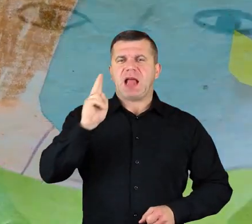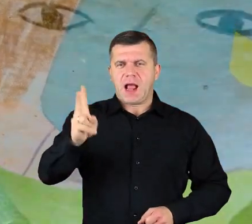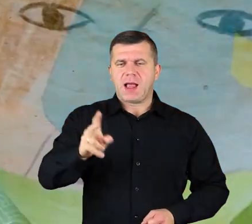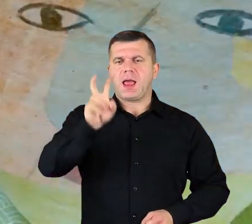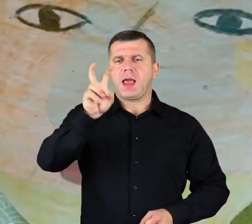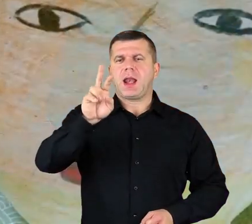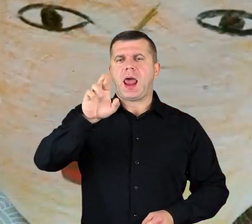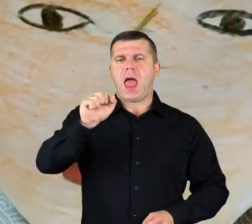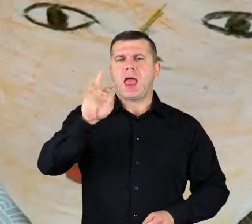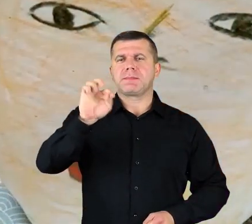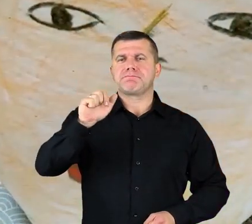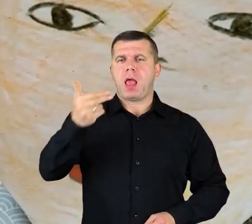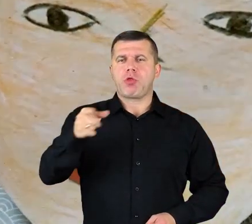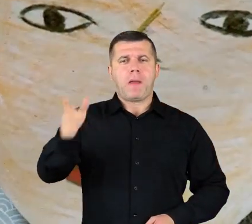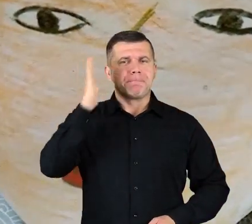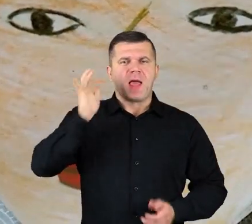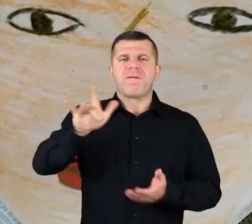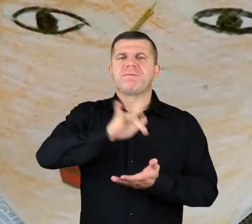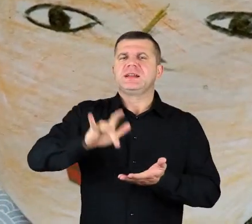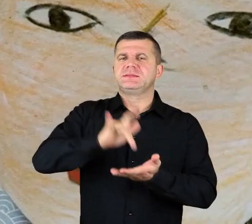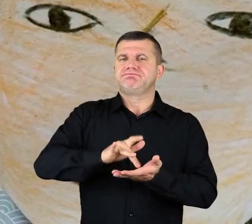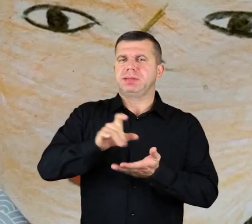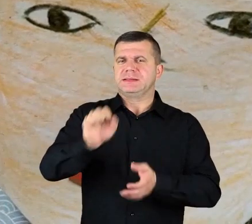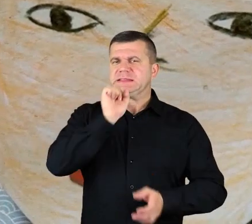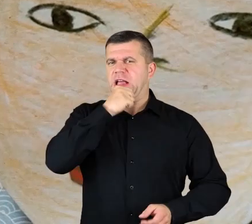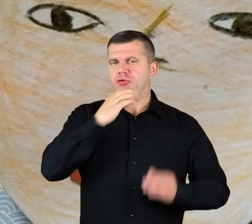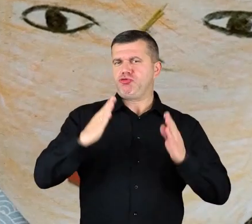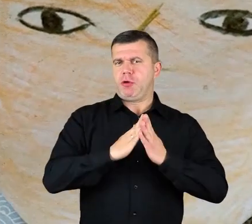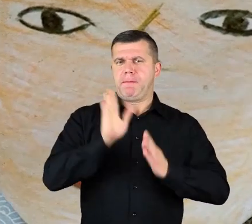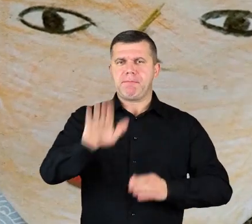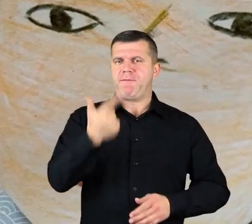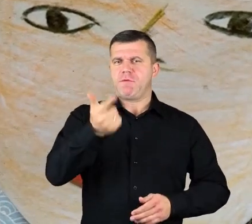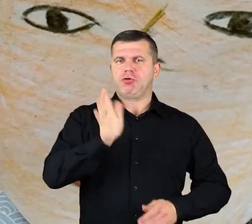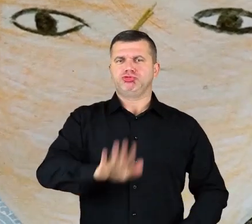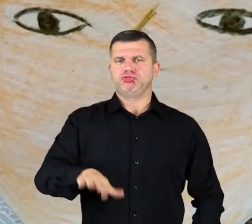Mieszkali oni na wyspie, w starym domku. Mieli dwoje dzieci: